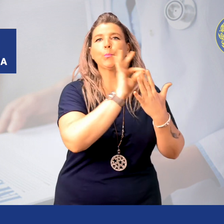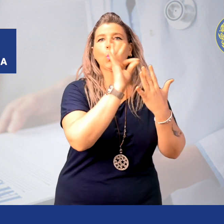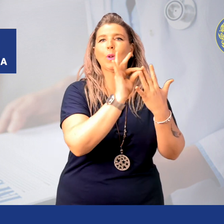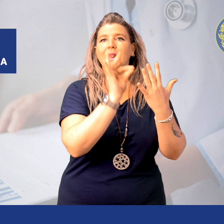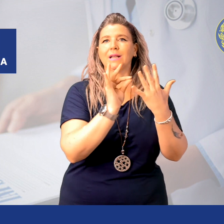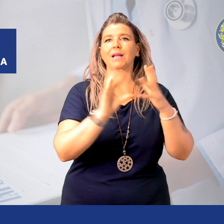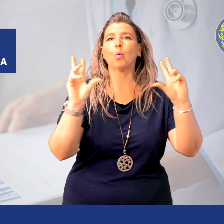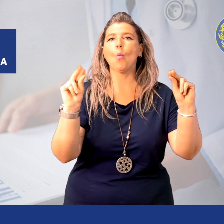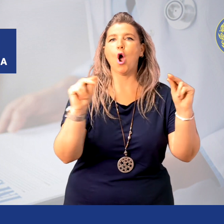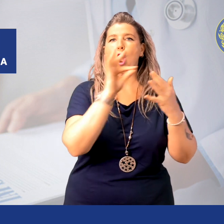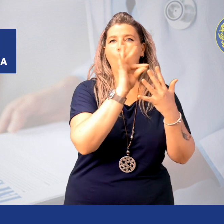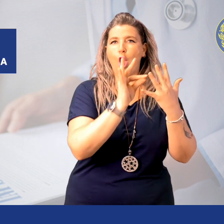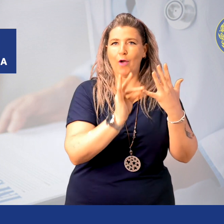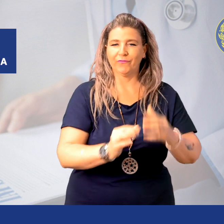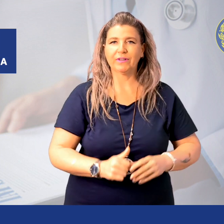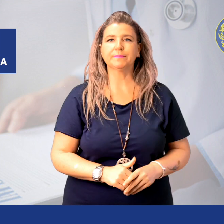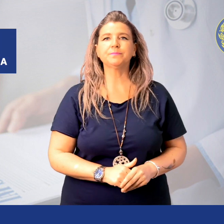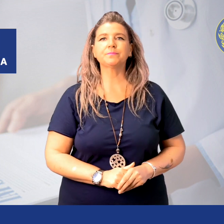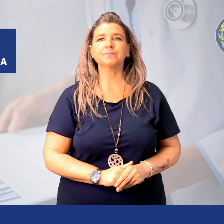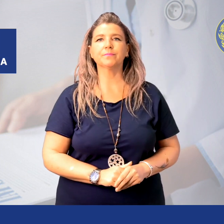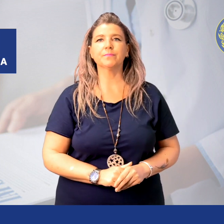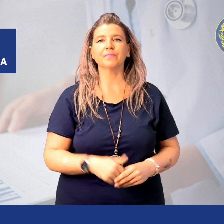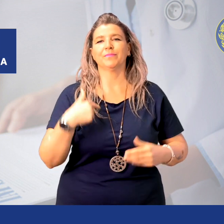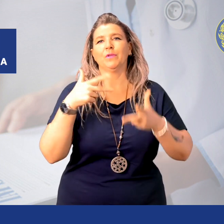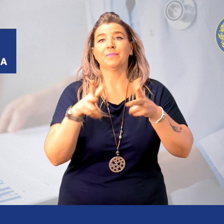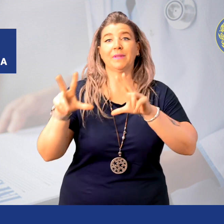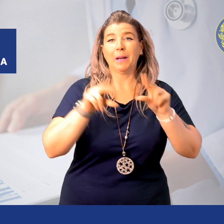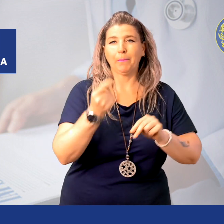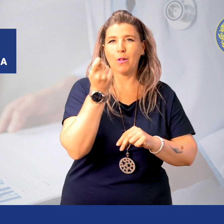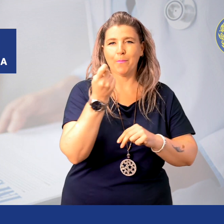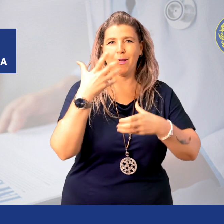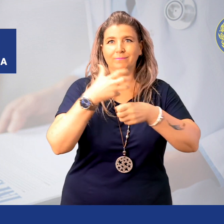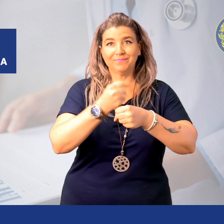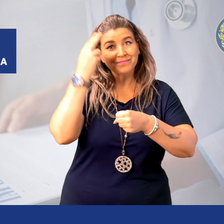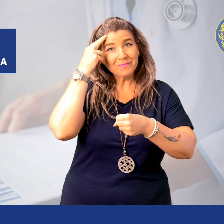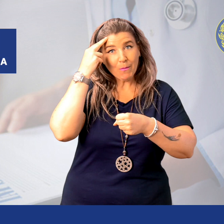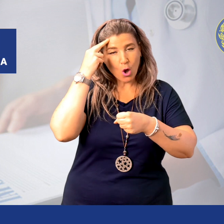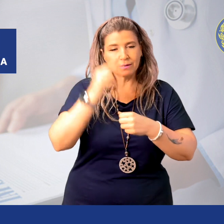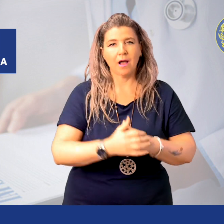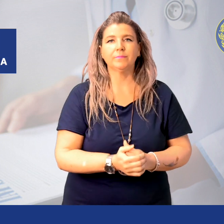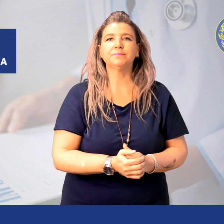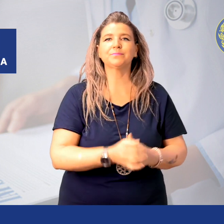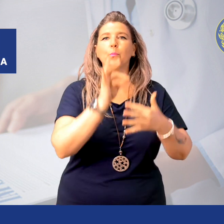ci sono alcuni nuovi punti che vi ricordo: